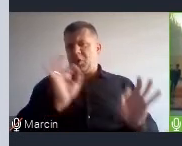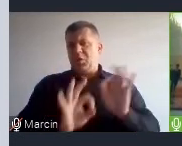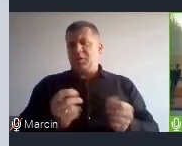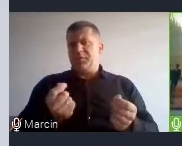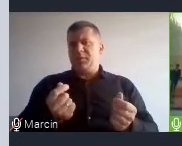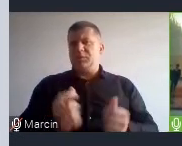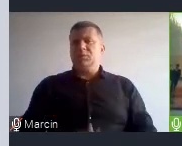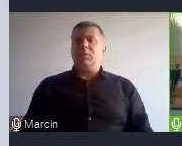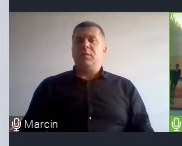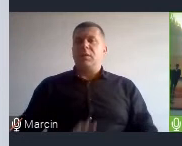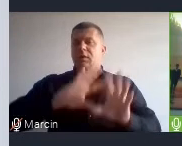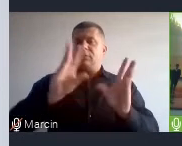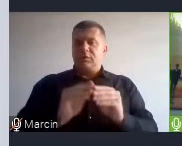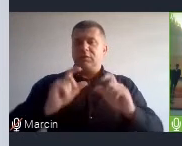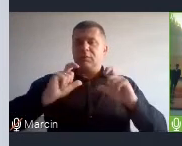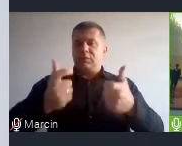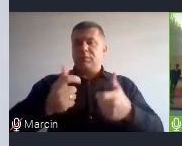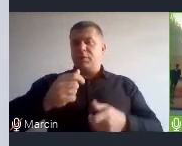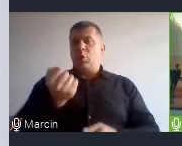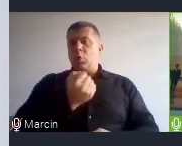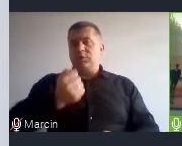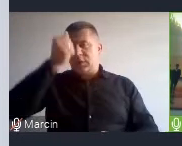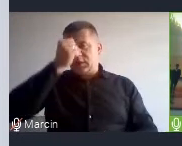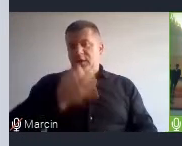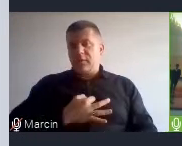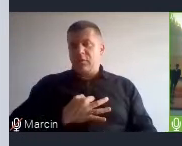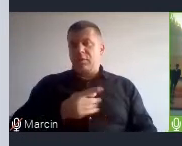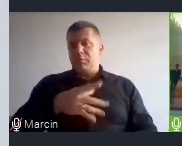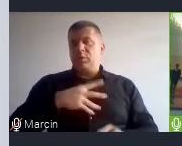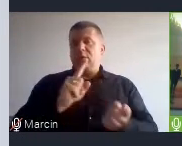przy czym wszystkie przypadki użycia nazw własnych, z którymi się spotkałem, póki co,